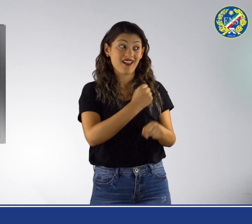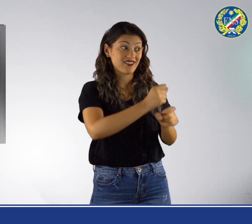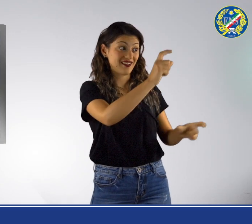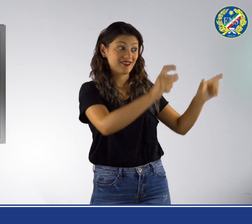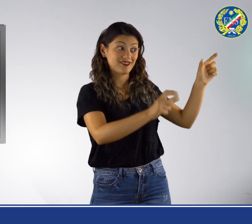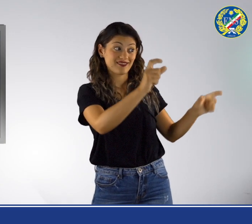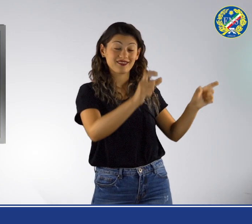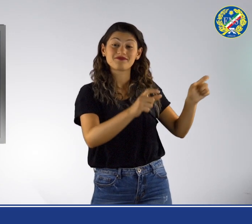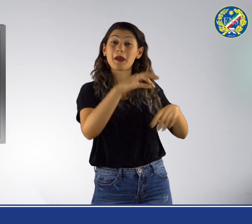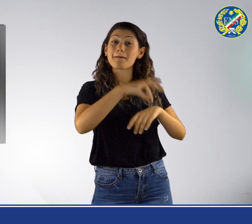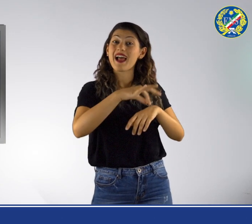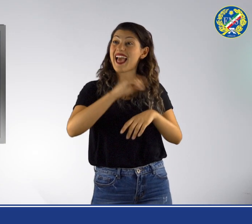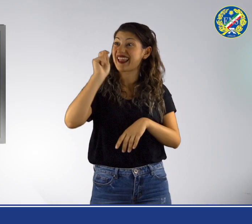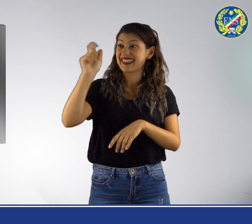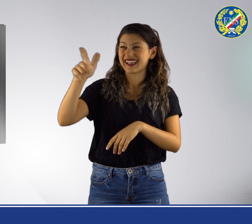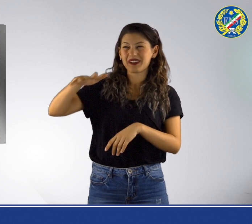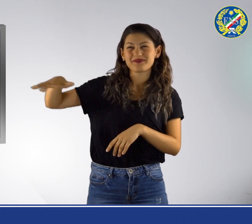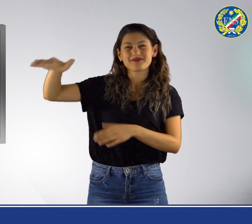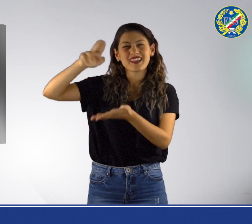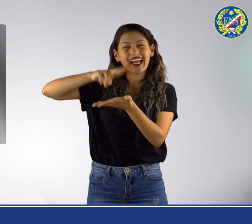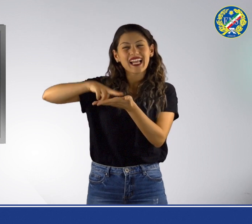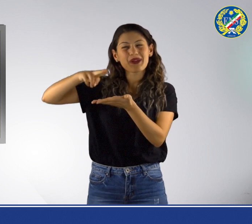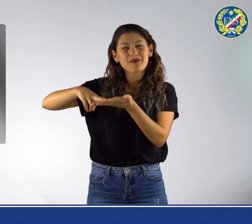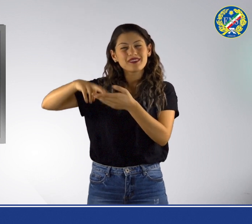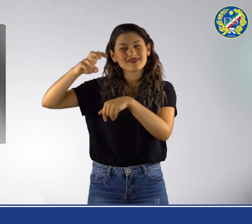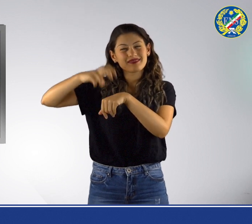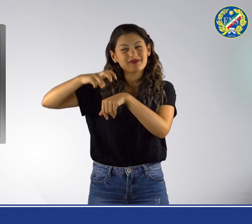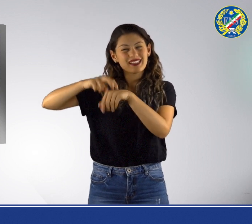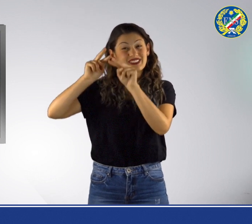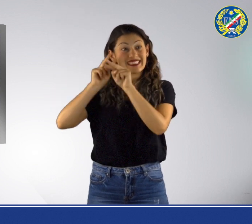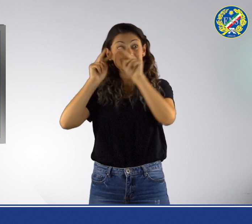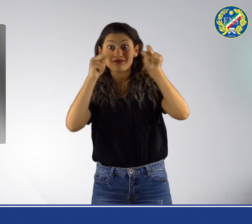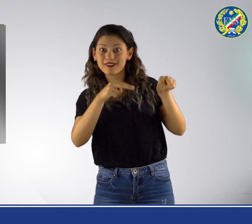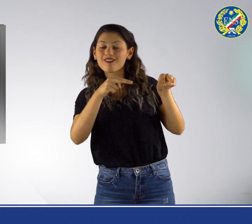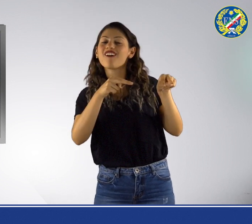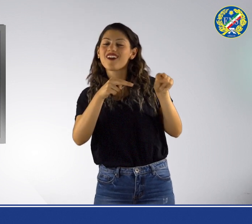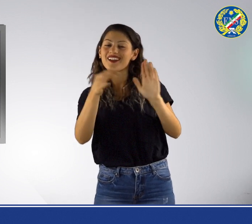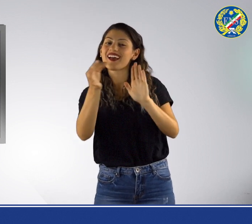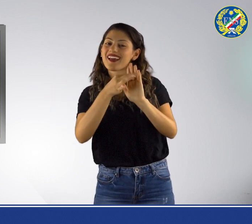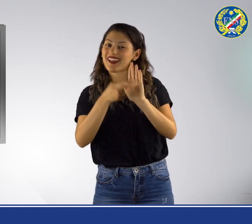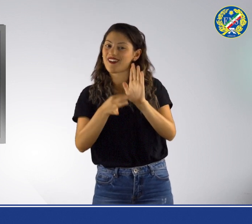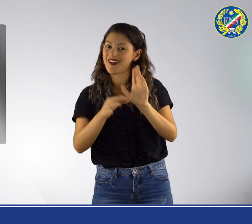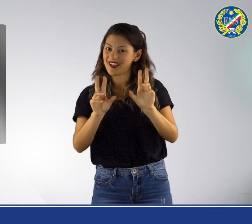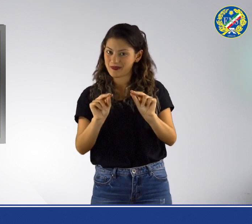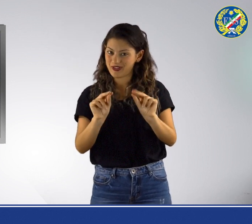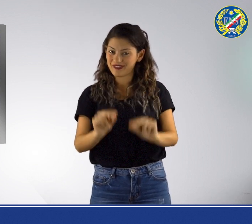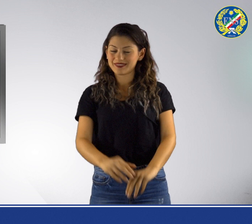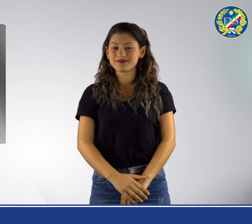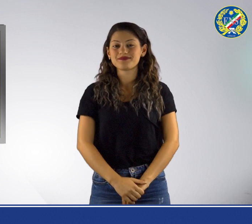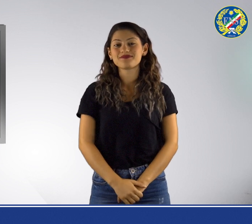Nuove regole per le visite fiscali INPS ai lavoratori in malattia.